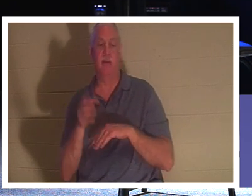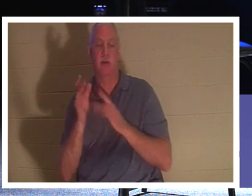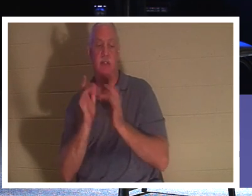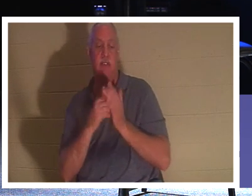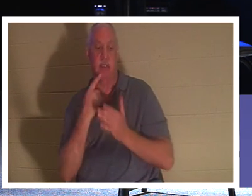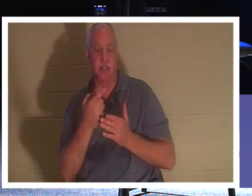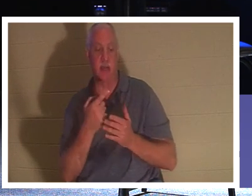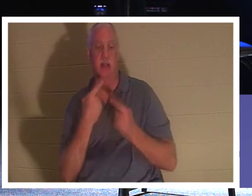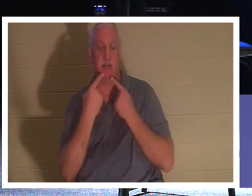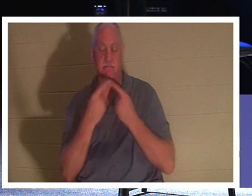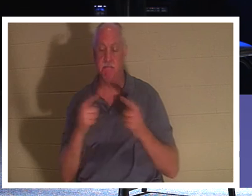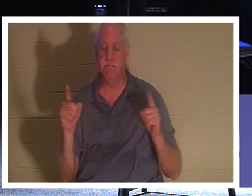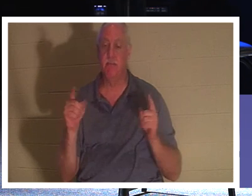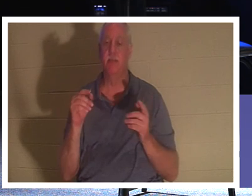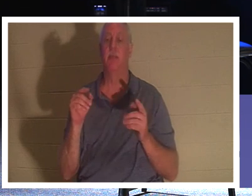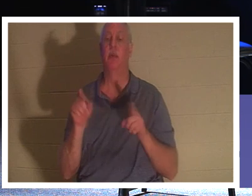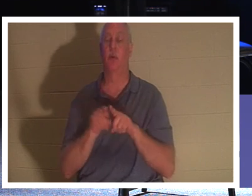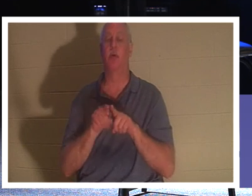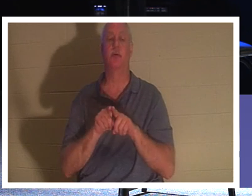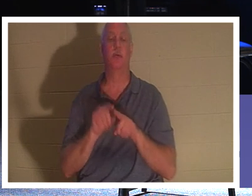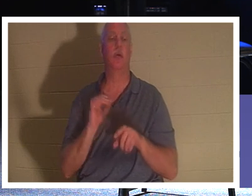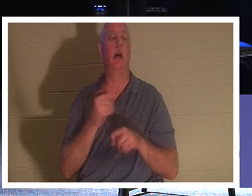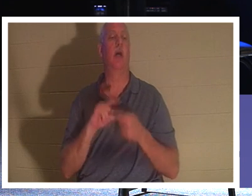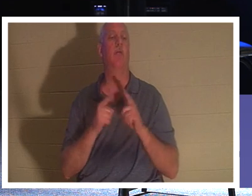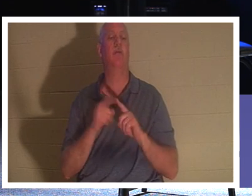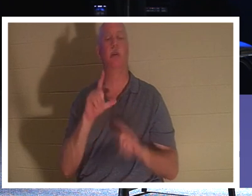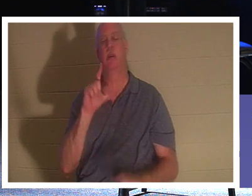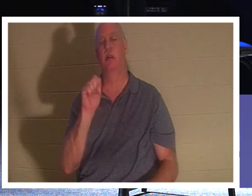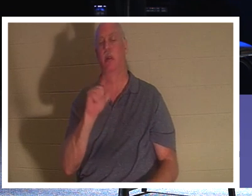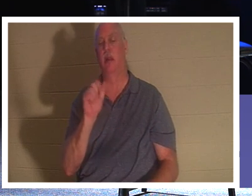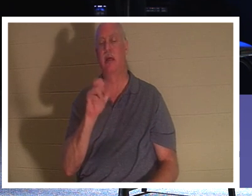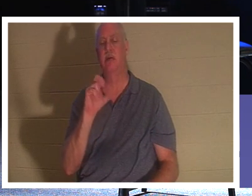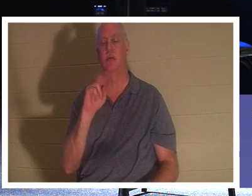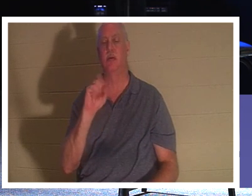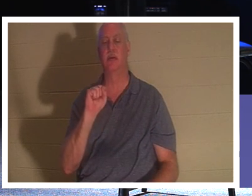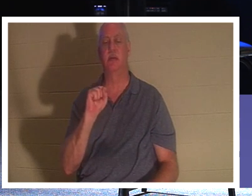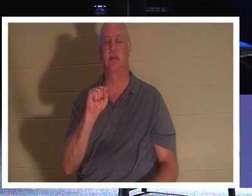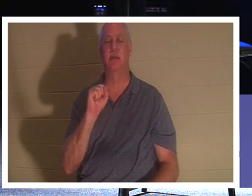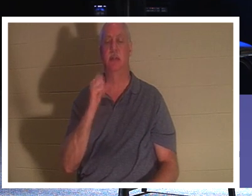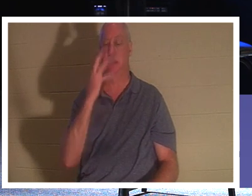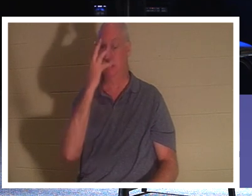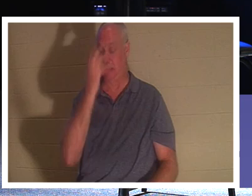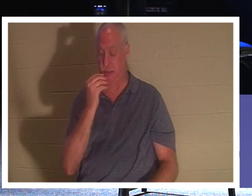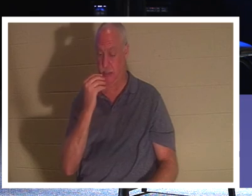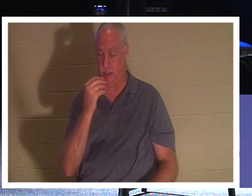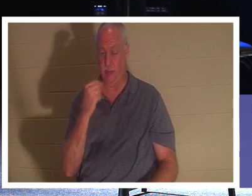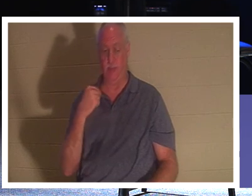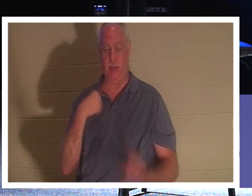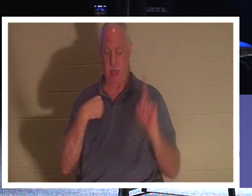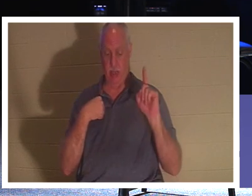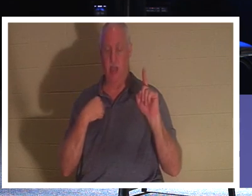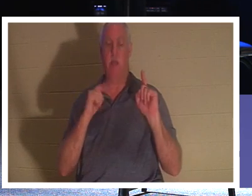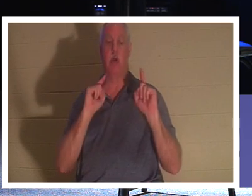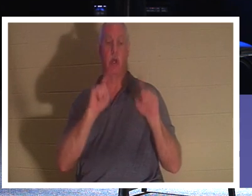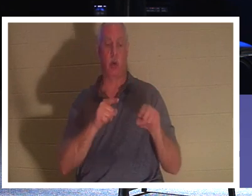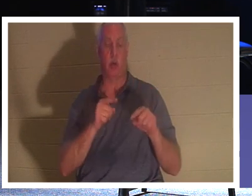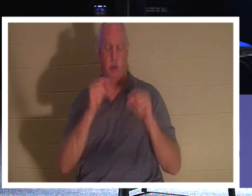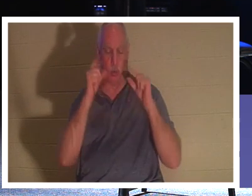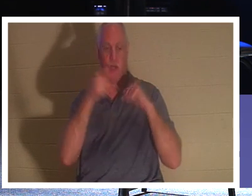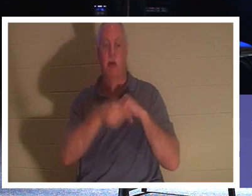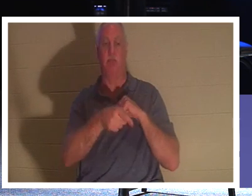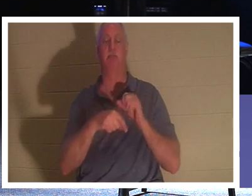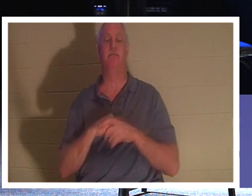उनसे कहने लगा, 'हमारा मित्र लाज़र सो गया है; परन्तु मैं उसे जगाने के लिये वहाँ जा रहा हूँ।' उनके शिष्यों ने